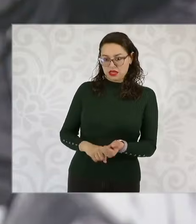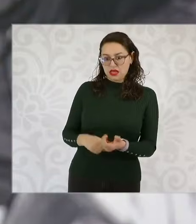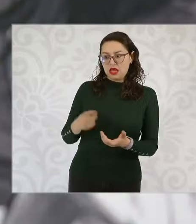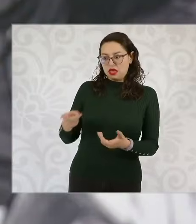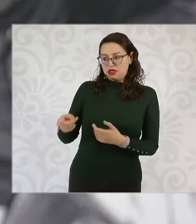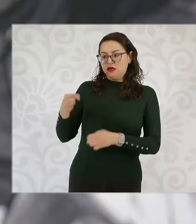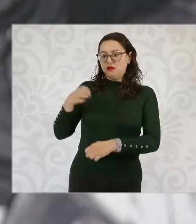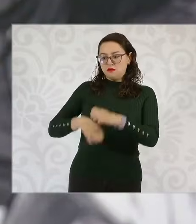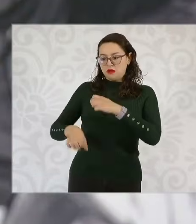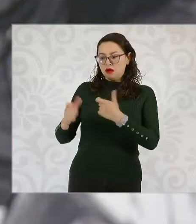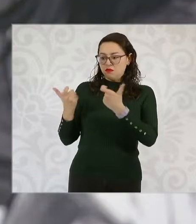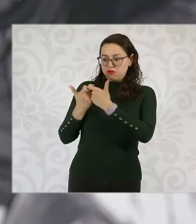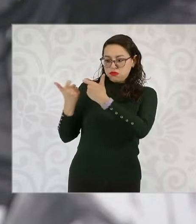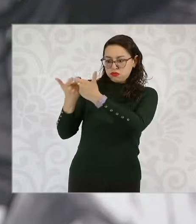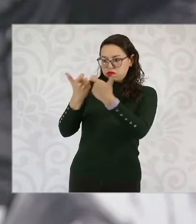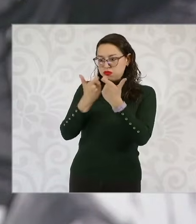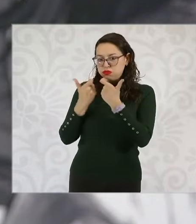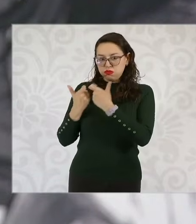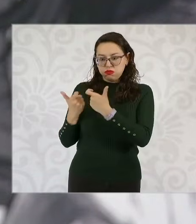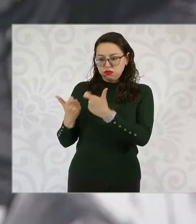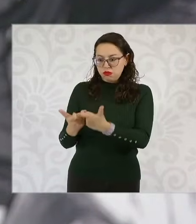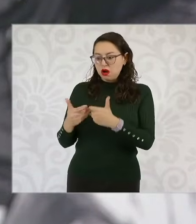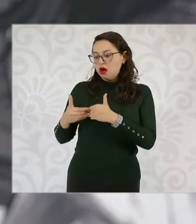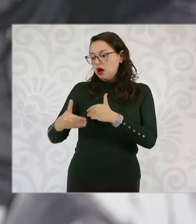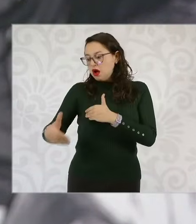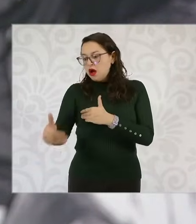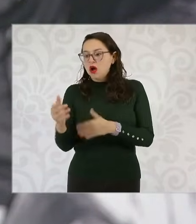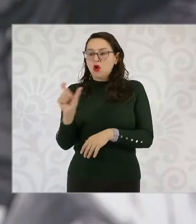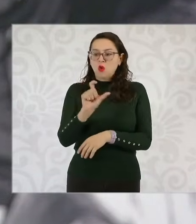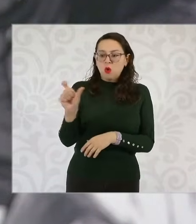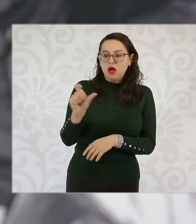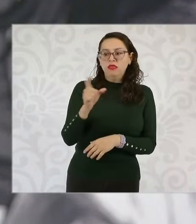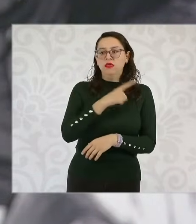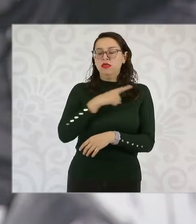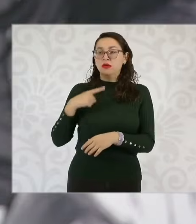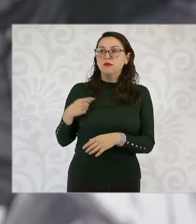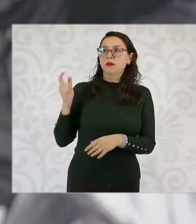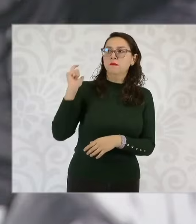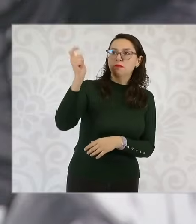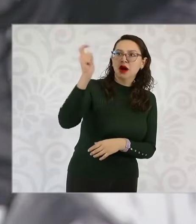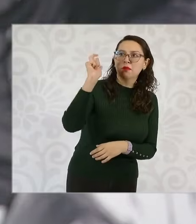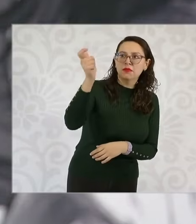el financiamiento de los vencimientos de capital de la deuda financiera que como ya dije no Se